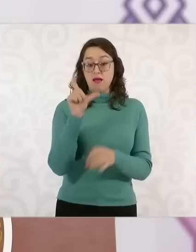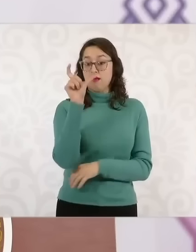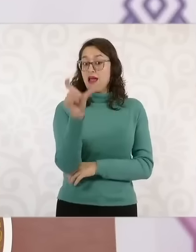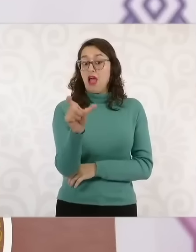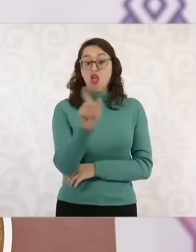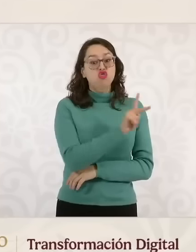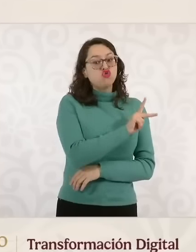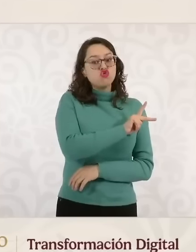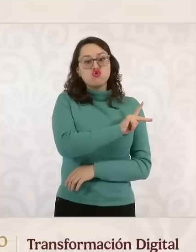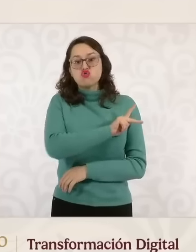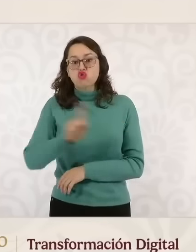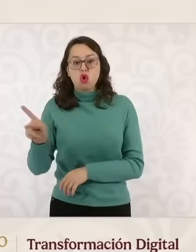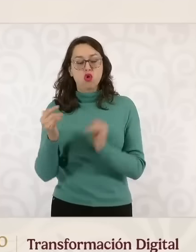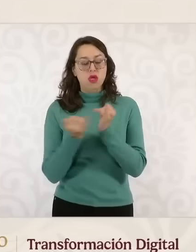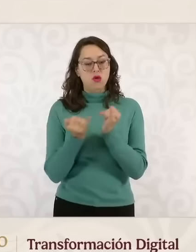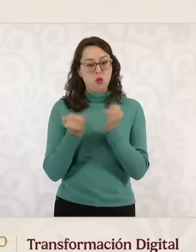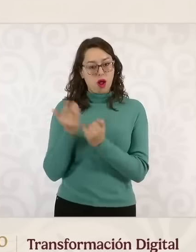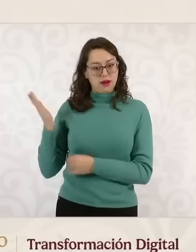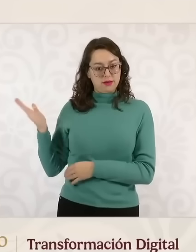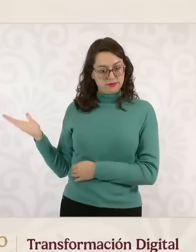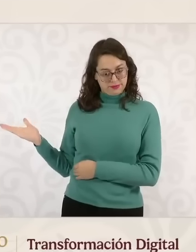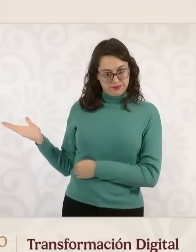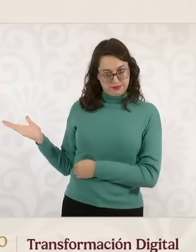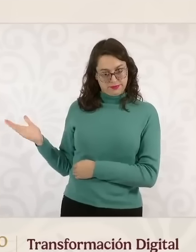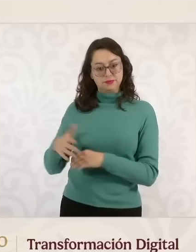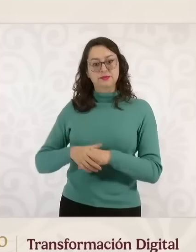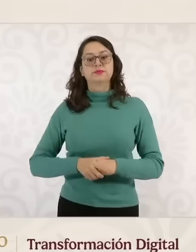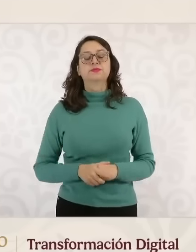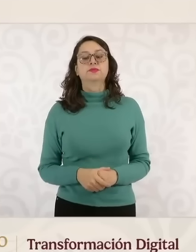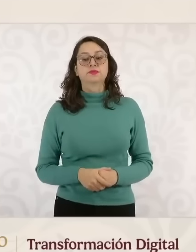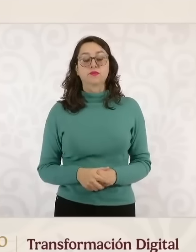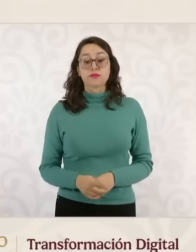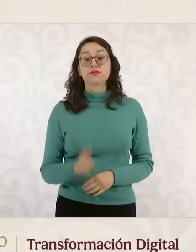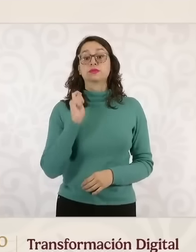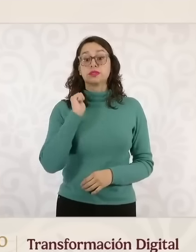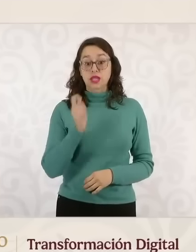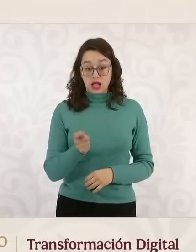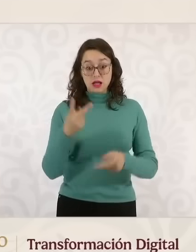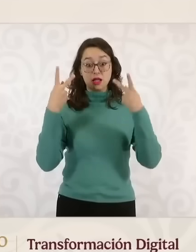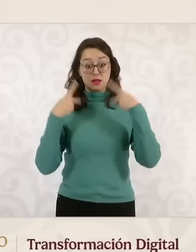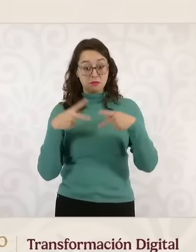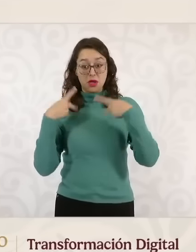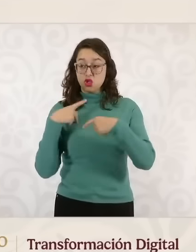Es una identificación que lo que brindará la población, a todos ustedes que nos escuchan,